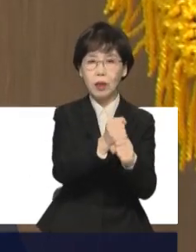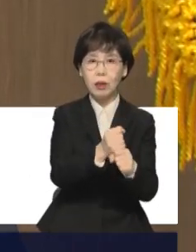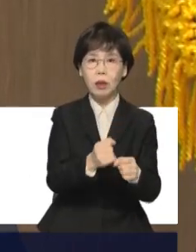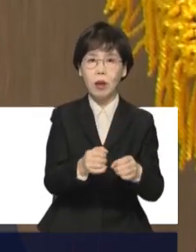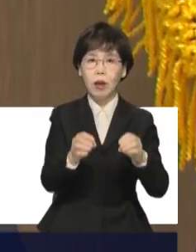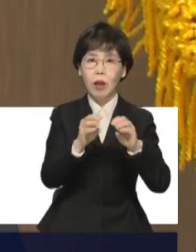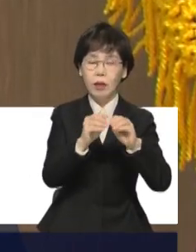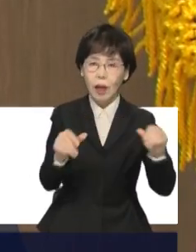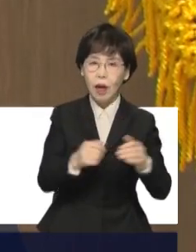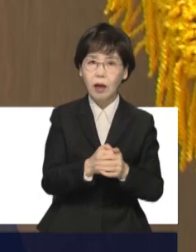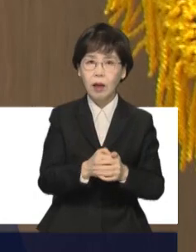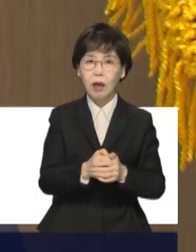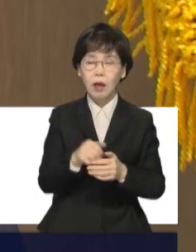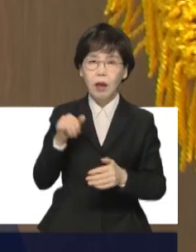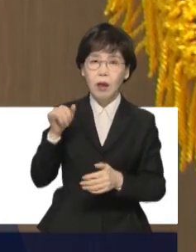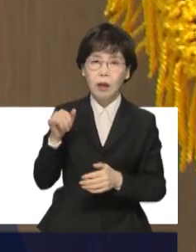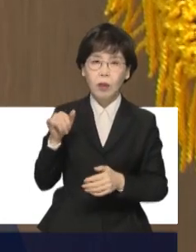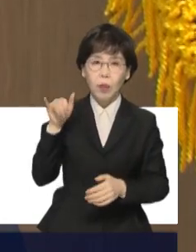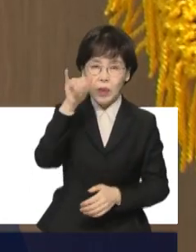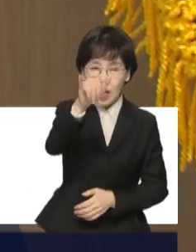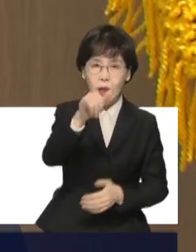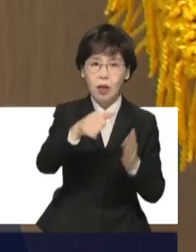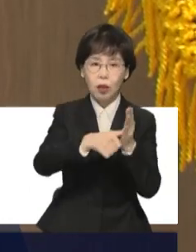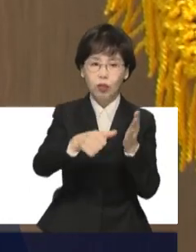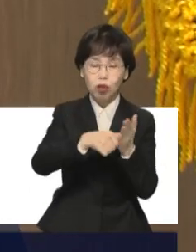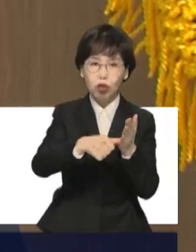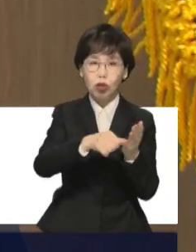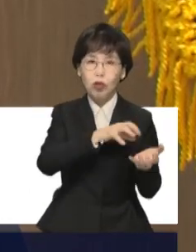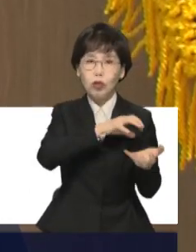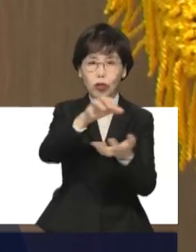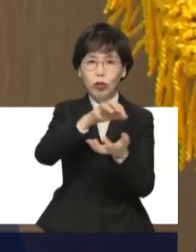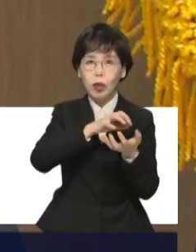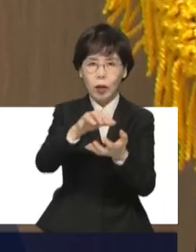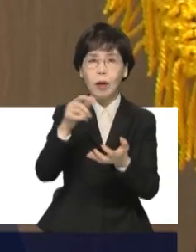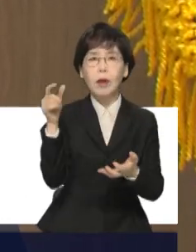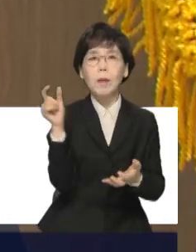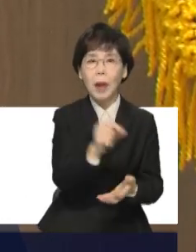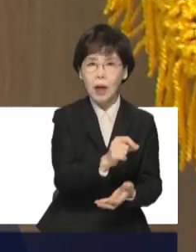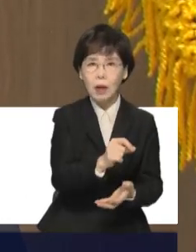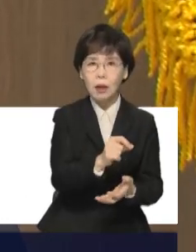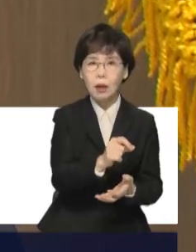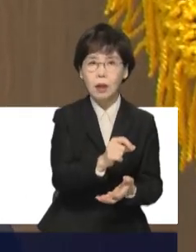등을 속도감 있게 진행해 나갈 것입니다. 저와 기시다 총리는 날로 고도화되고 있는